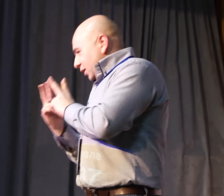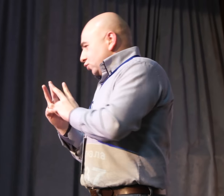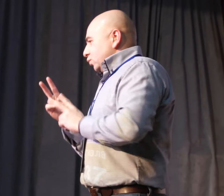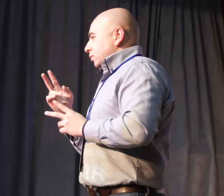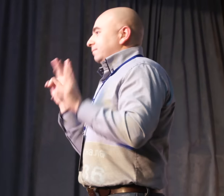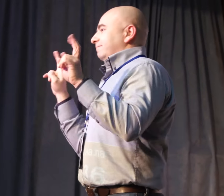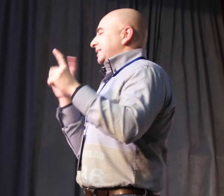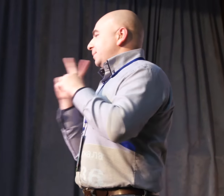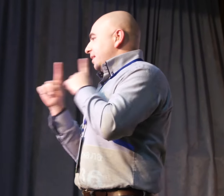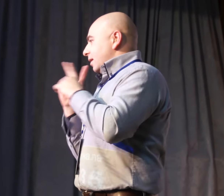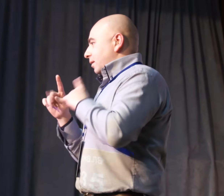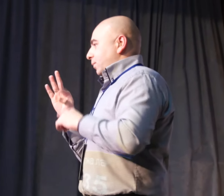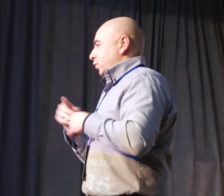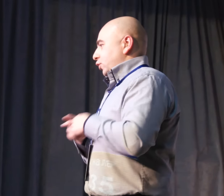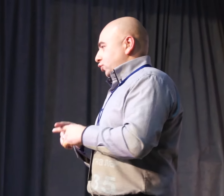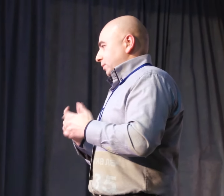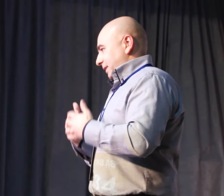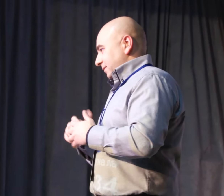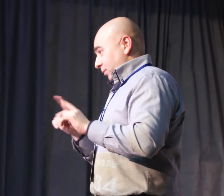и по качеству выдаваемого оборудования.